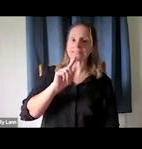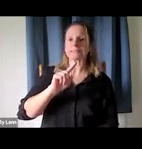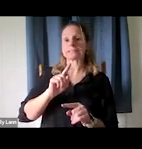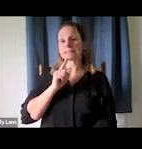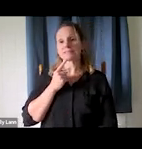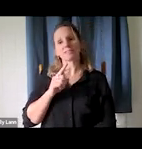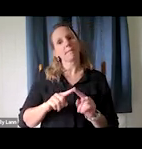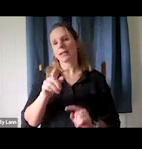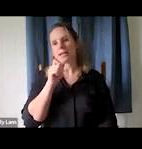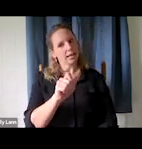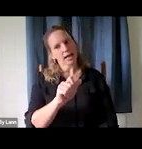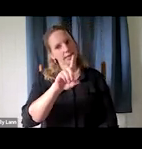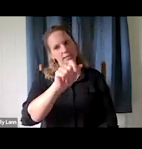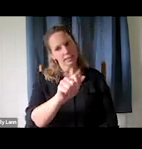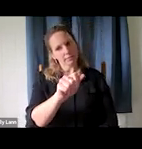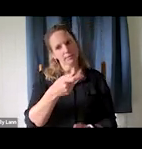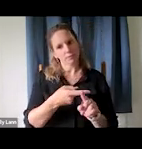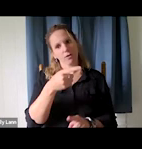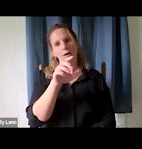pero no incapacitantes según las normas de la seguridad social.